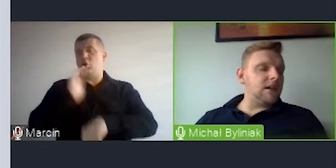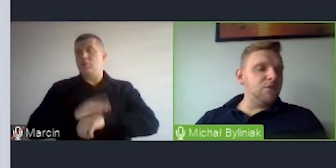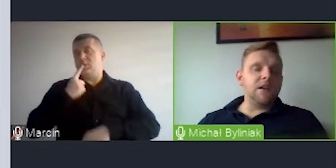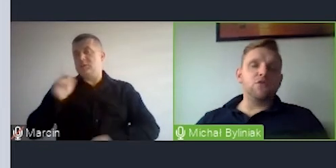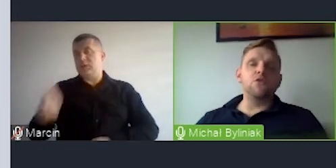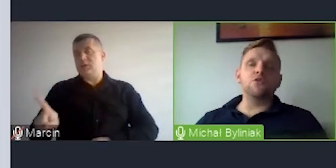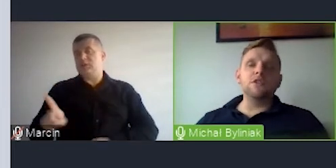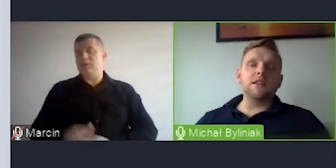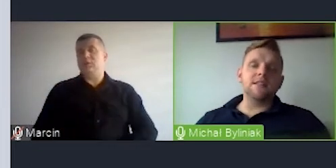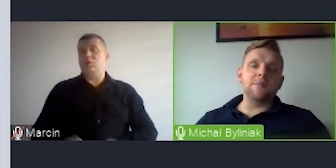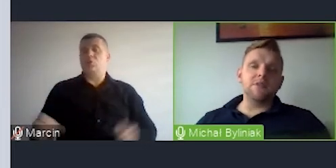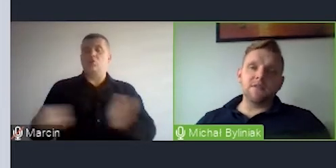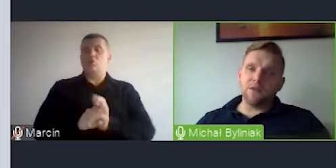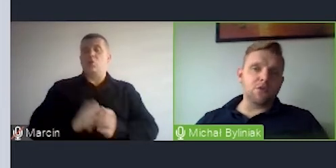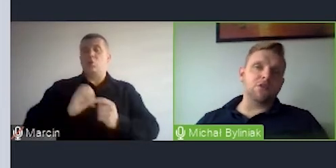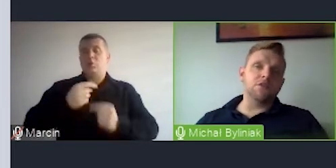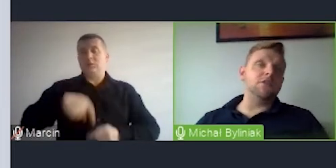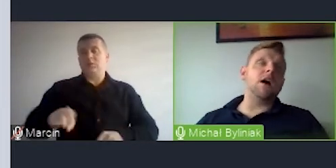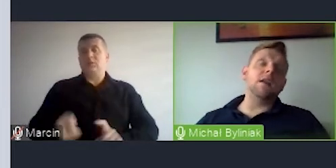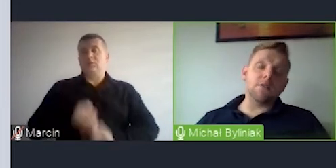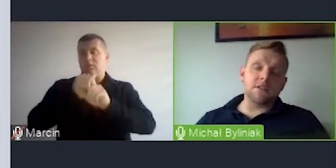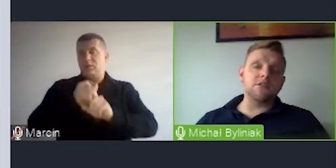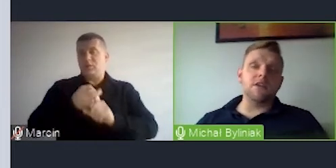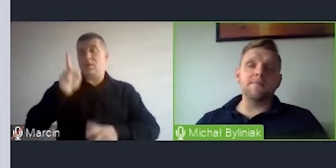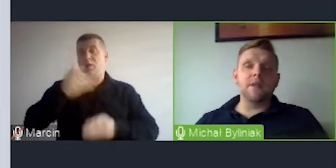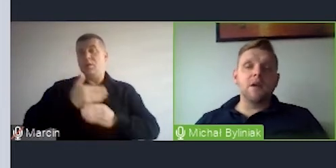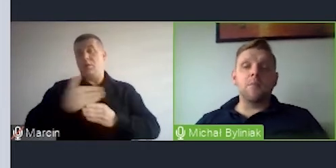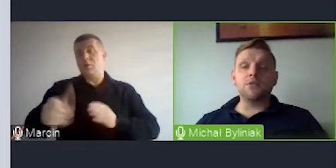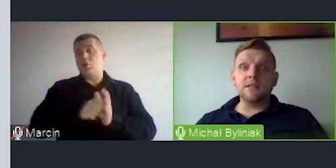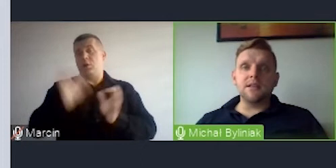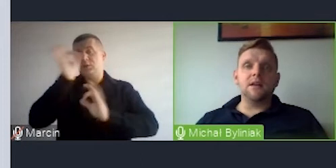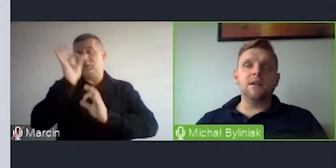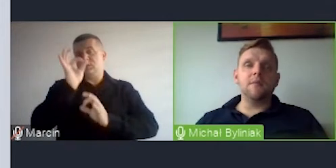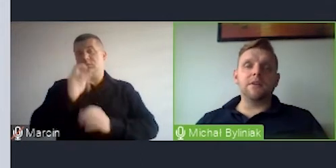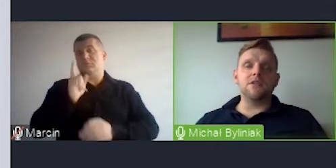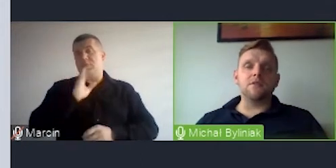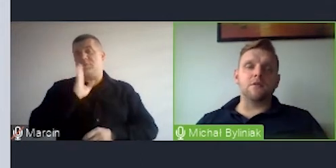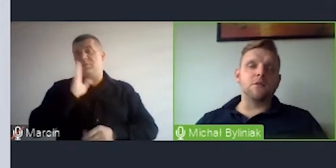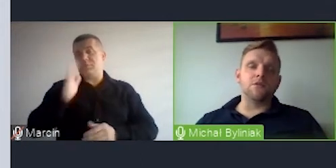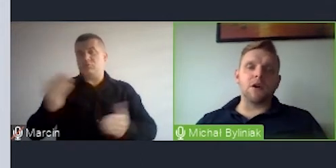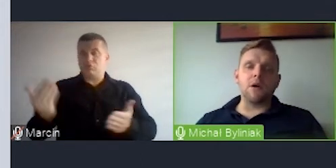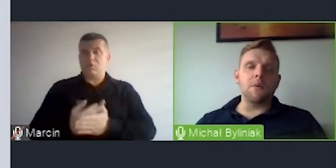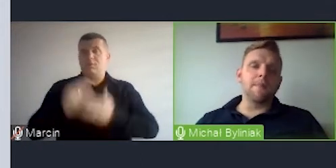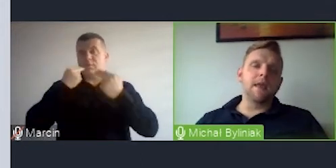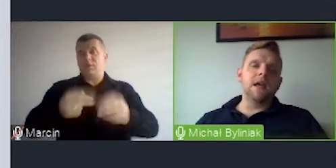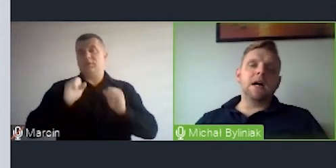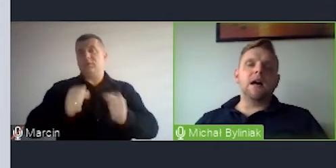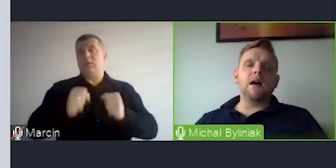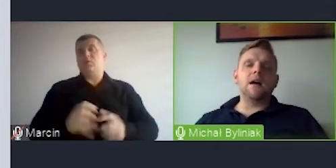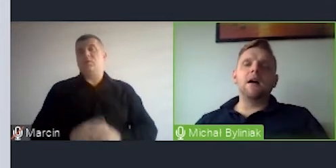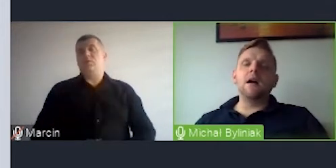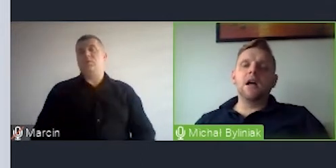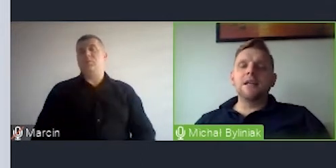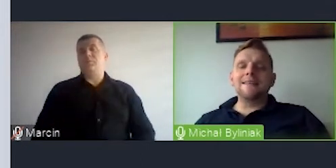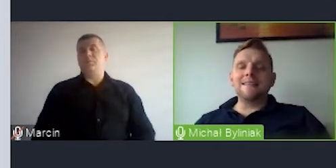Tak jak mówię, do grudnia ten zapis jest wyłączony, ale od stycznia potencjalnie będzie znowu działał.